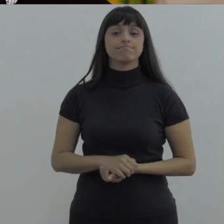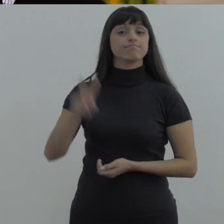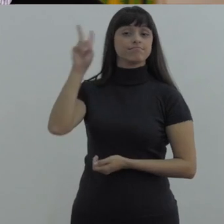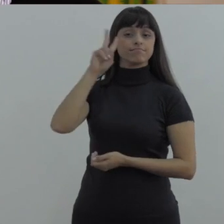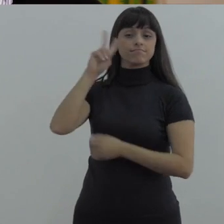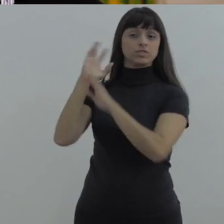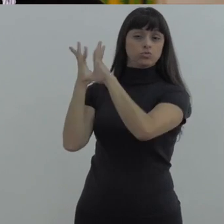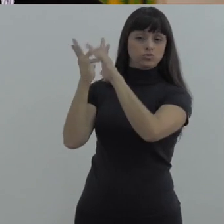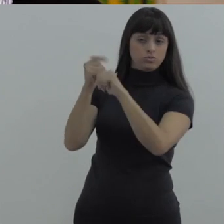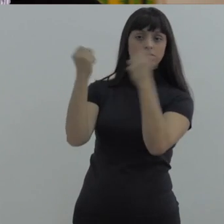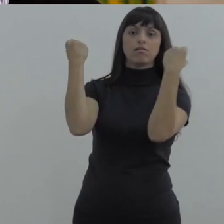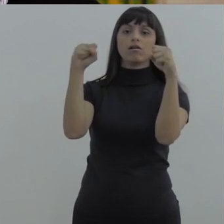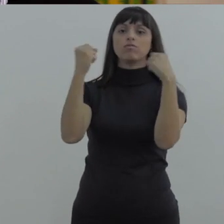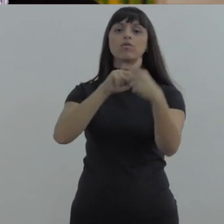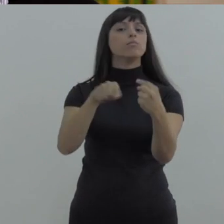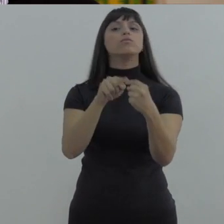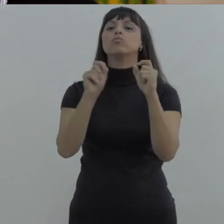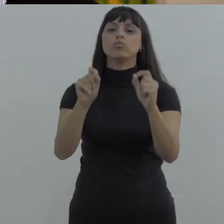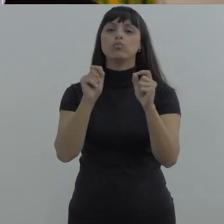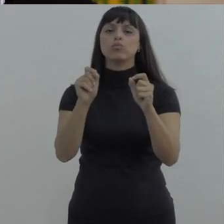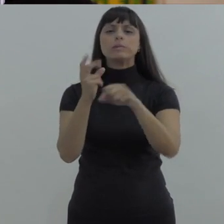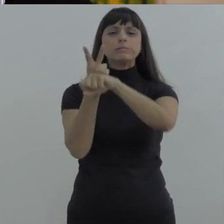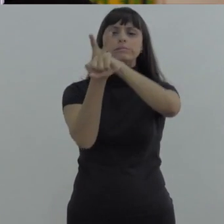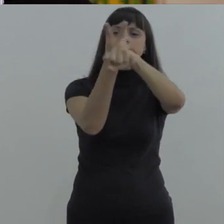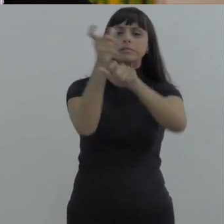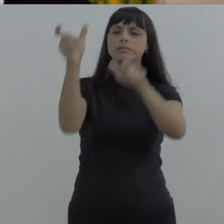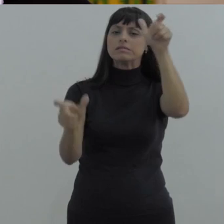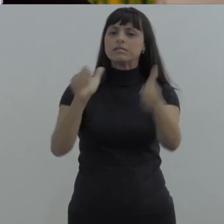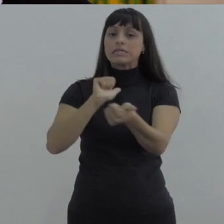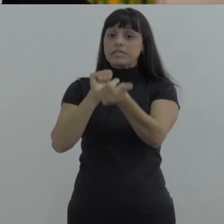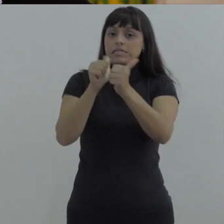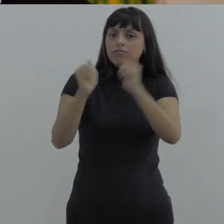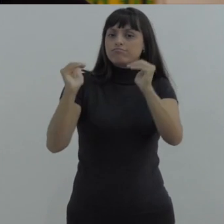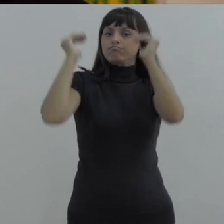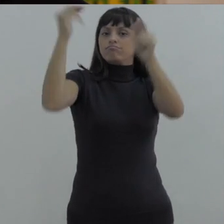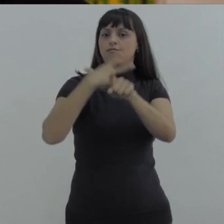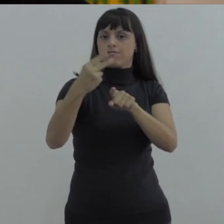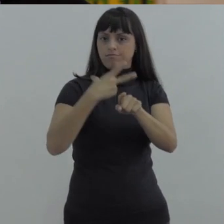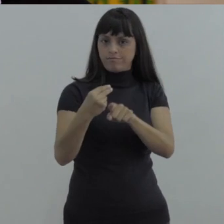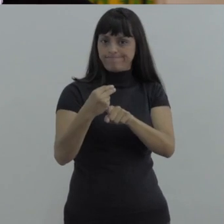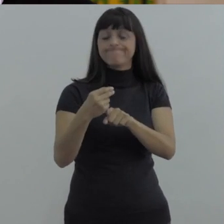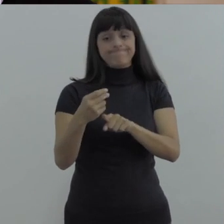A educação física, historicamente, busca esportes de competição e atletas de alto rendimento.